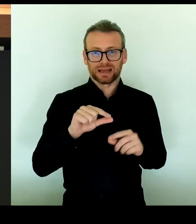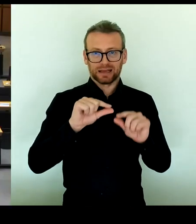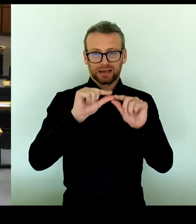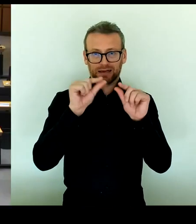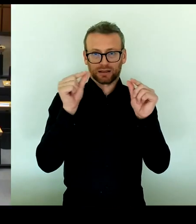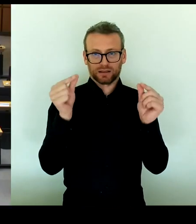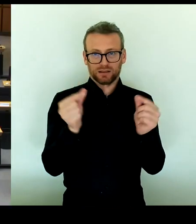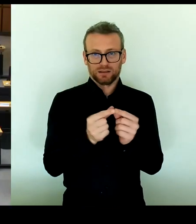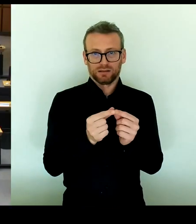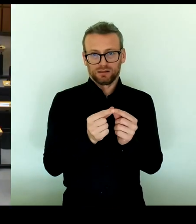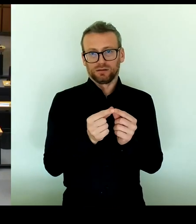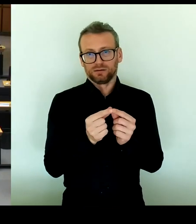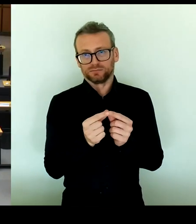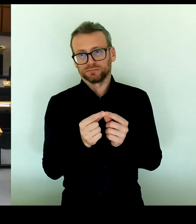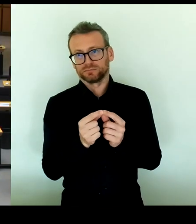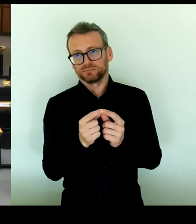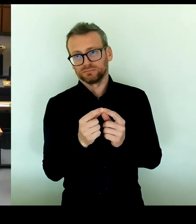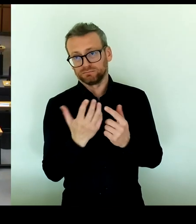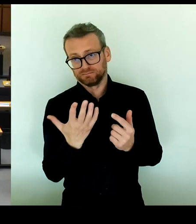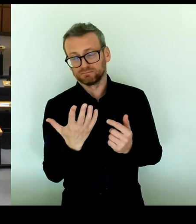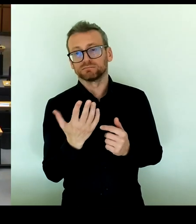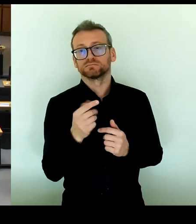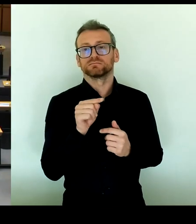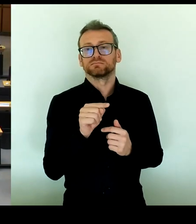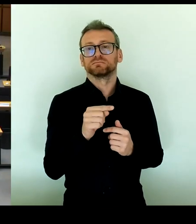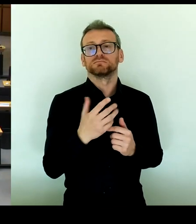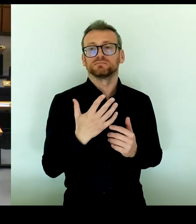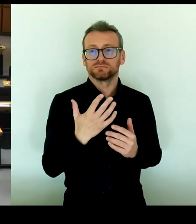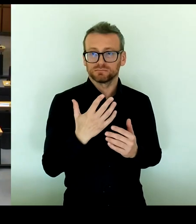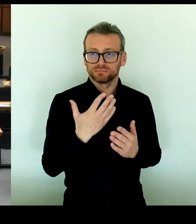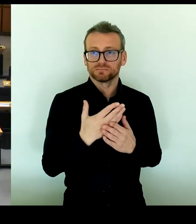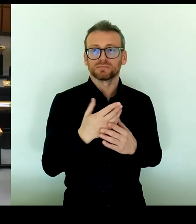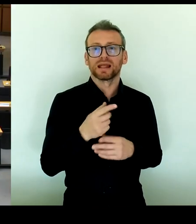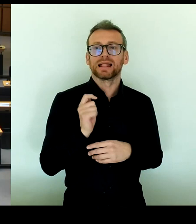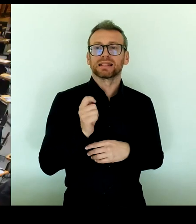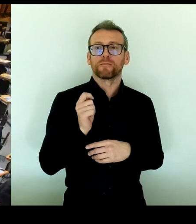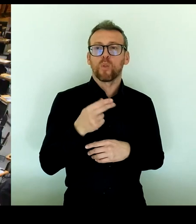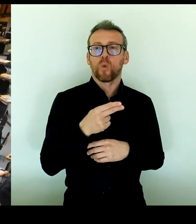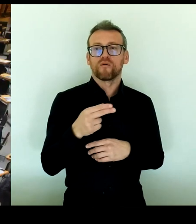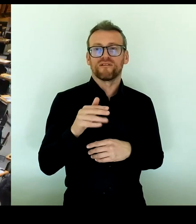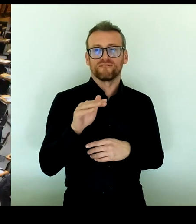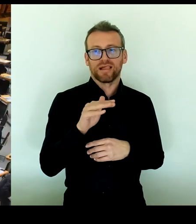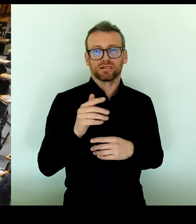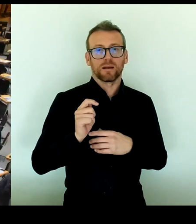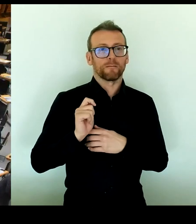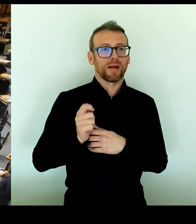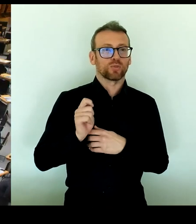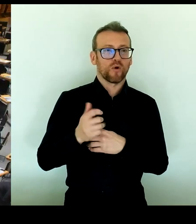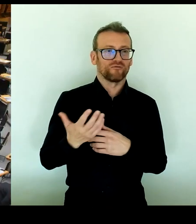Ich frag mich dann immer haben Sie nichts gelernt aus den Fehlern in den 80er und 70er Jahren oder 90er Jahren, denken wir an Gropiusstadt.